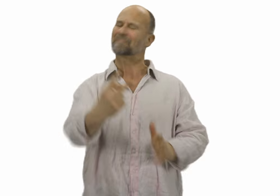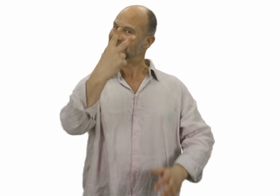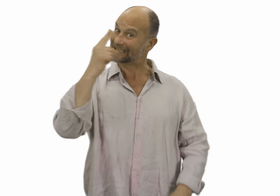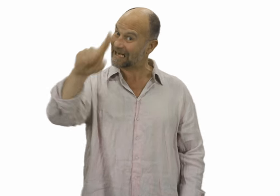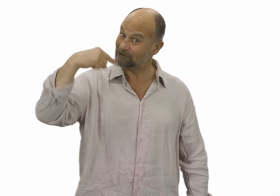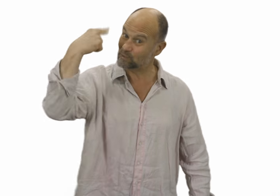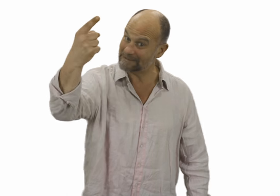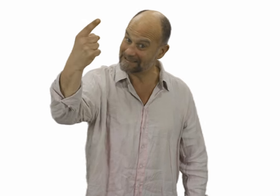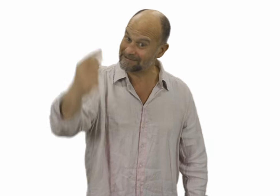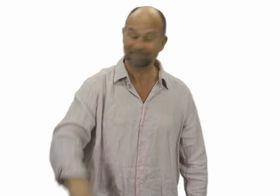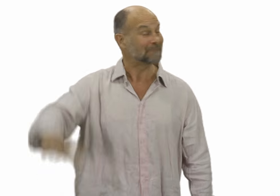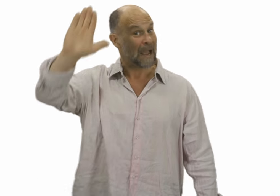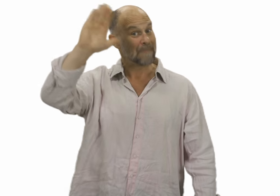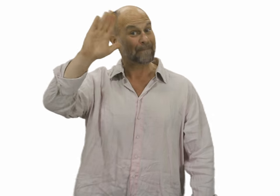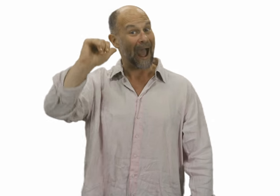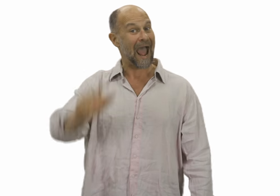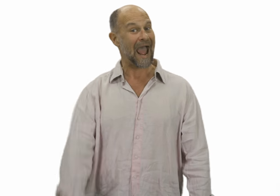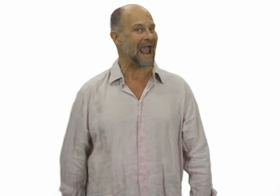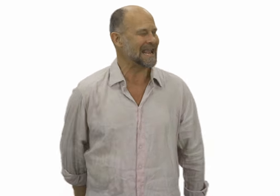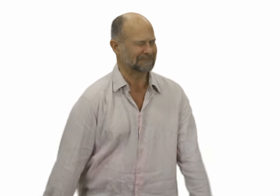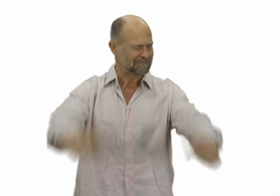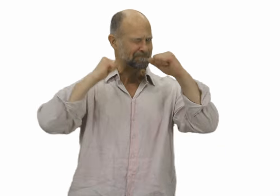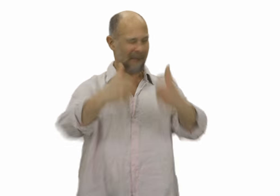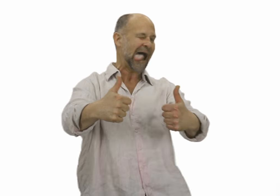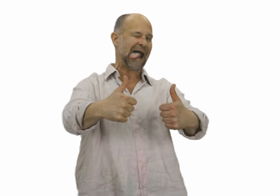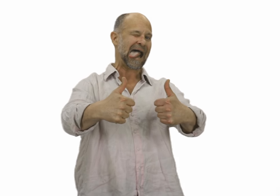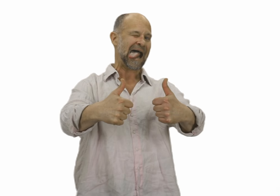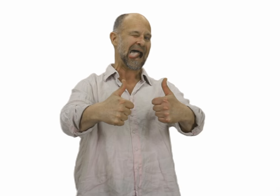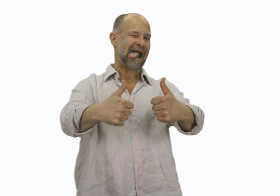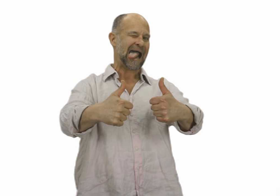Wir sehen uns nächste Woche! Bye-bye!